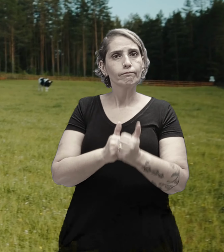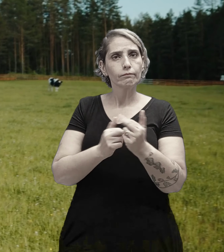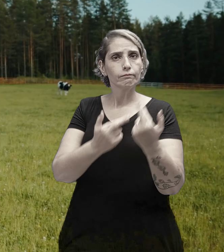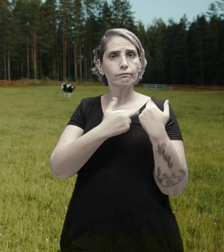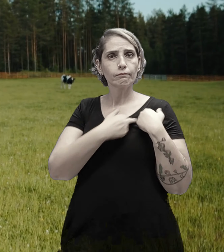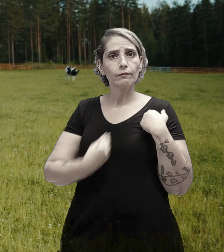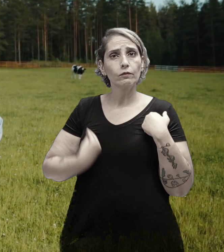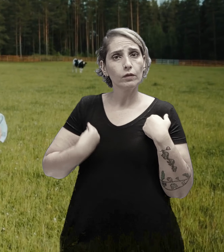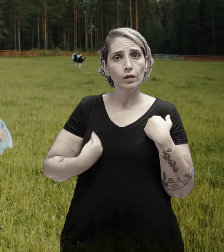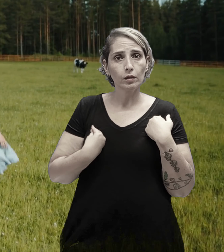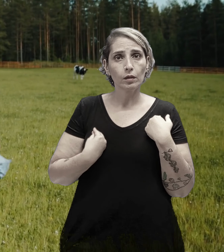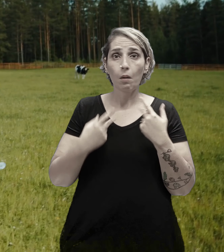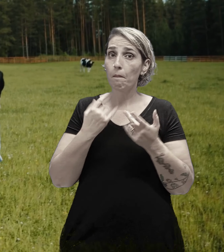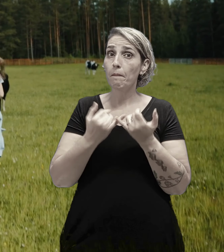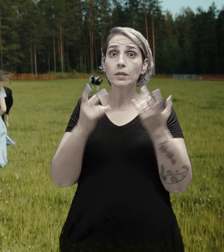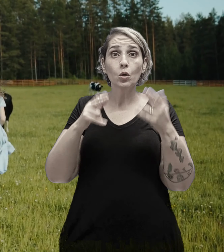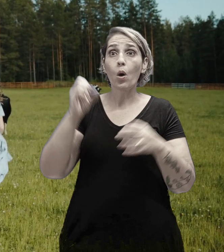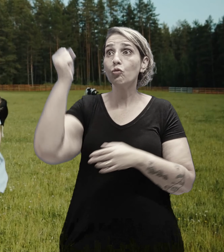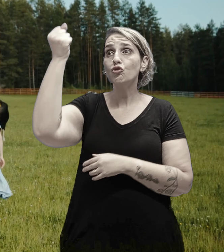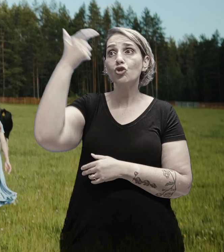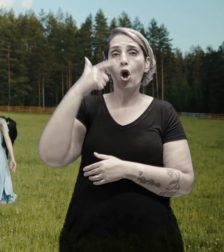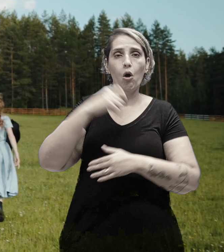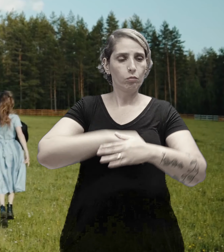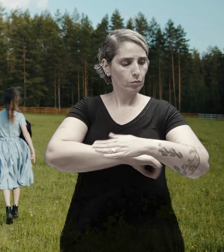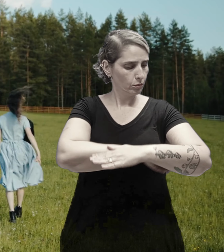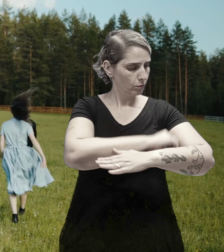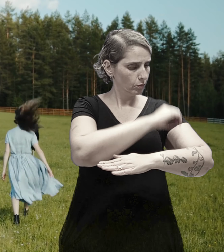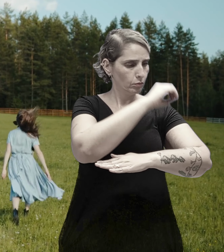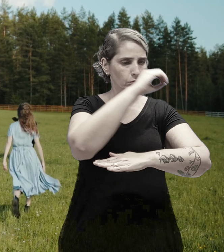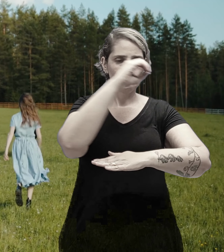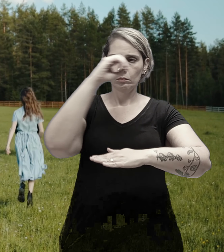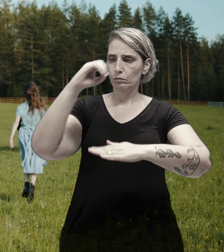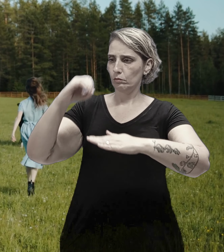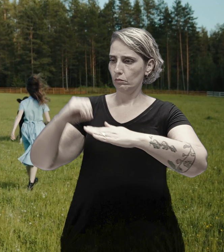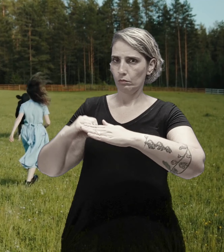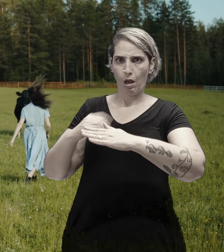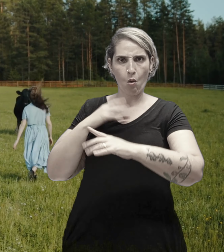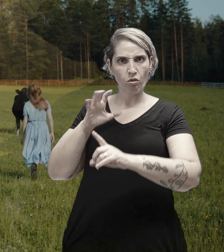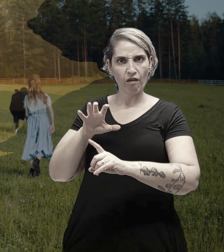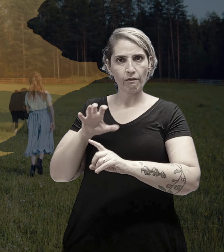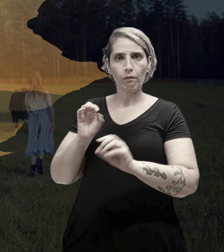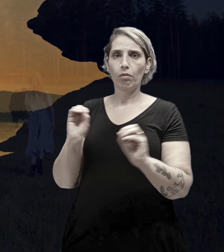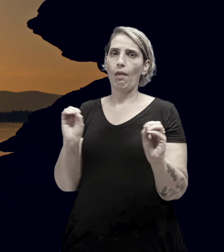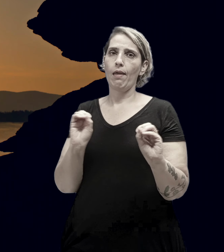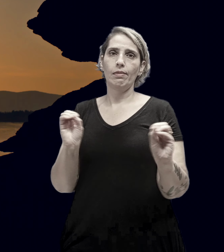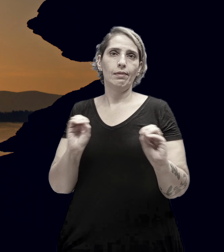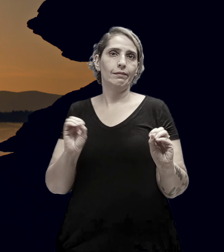como o sol que nasce e se põe sem a nossa intervenção.